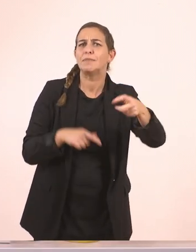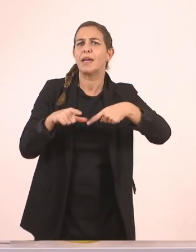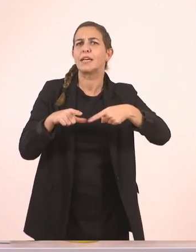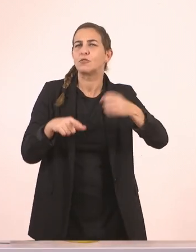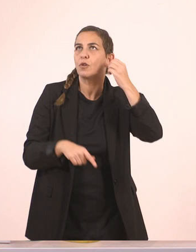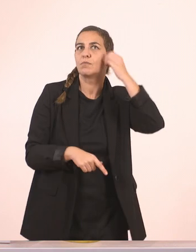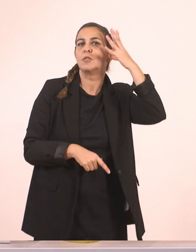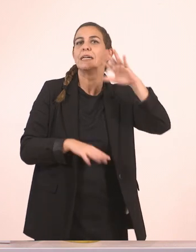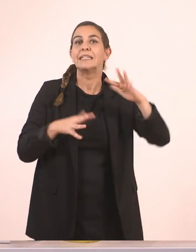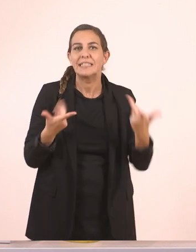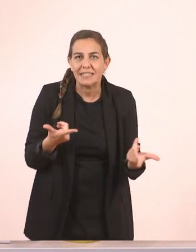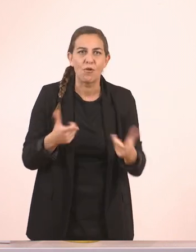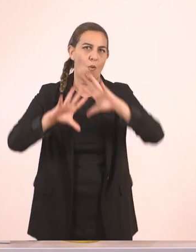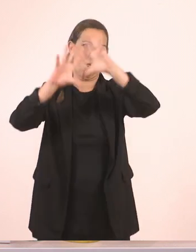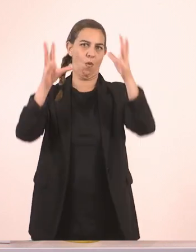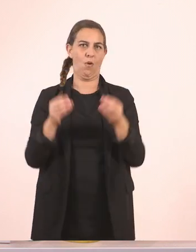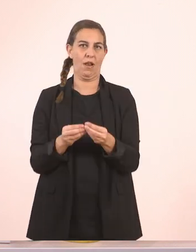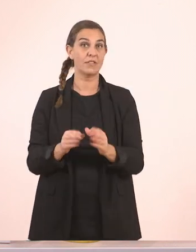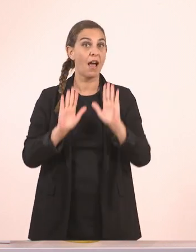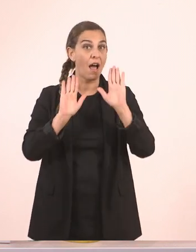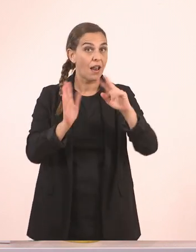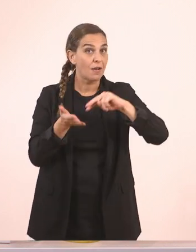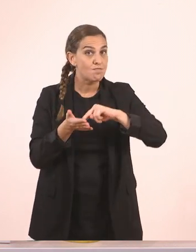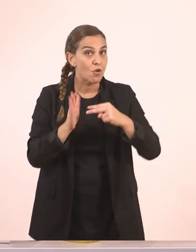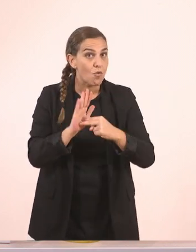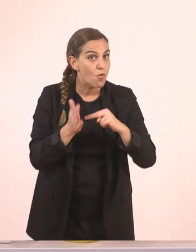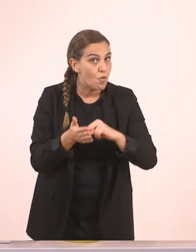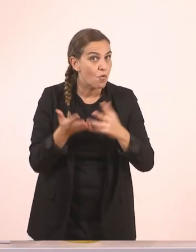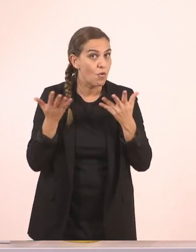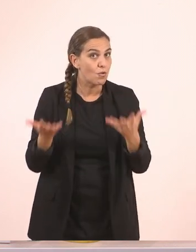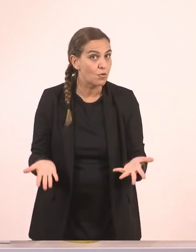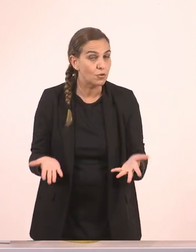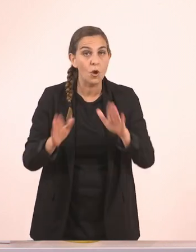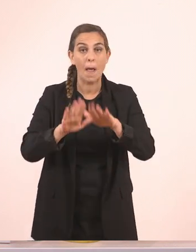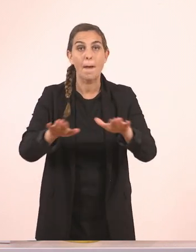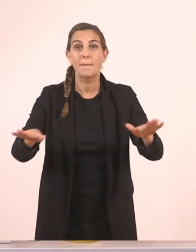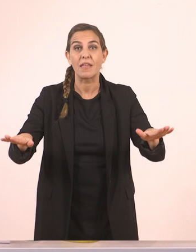Όμως, παιδιά, το πραγματικό νόημα των Χριστουγέννων,